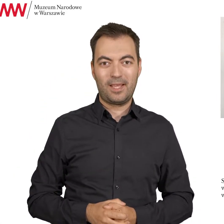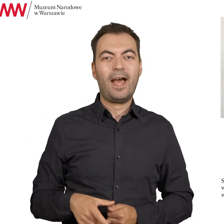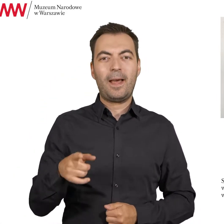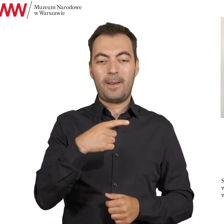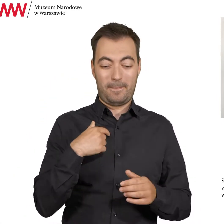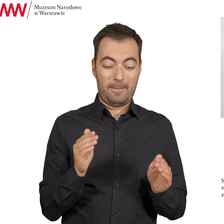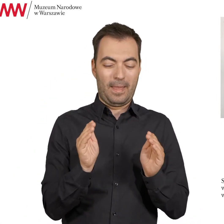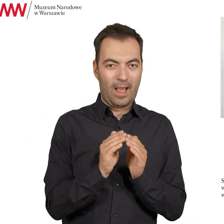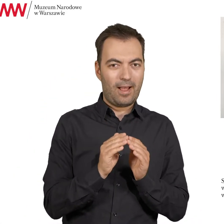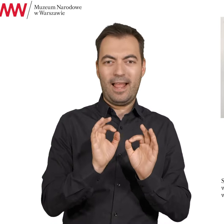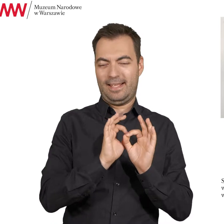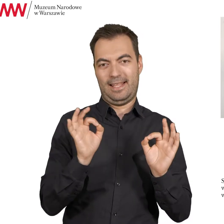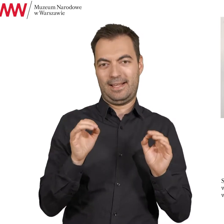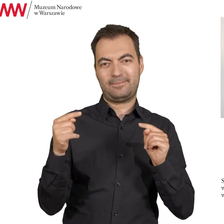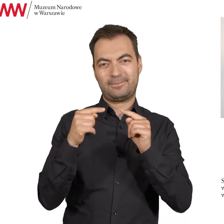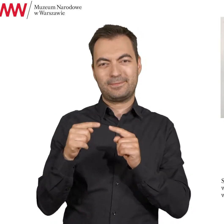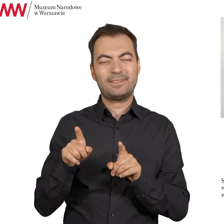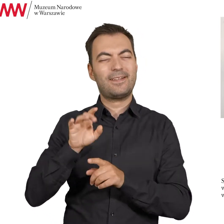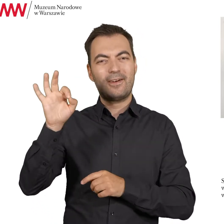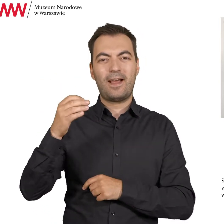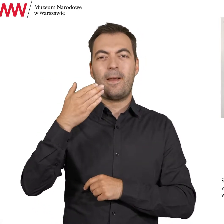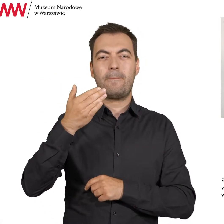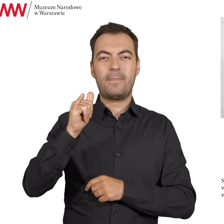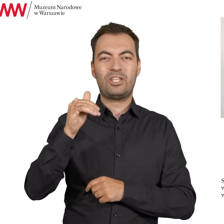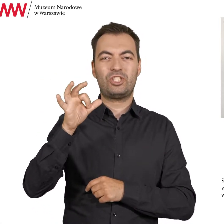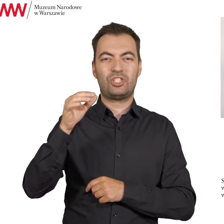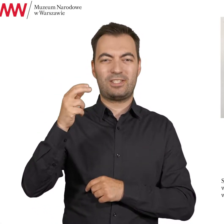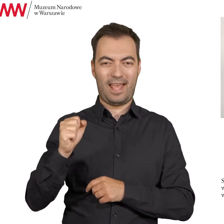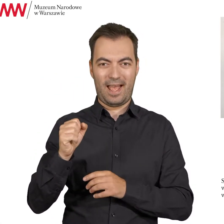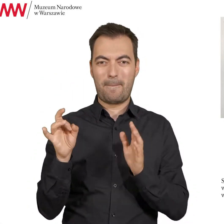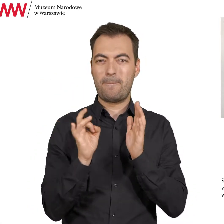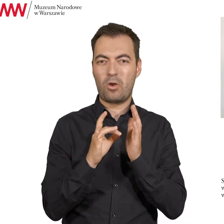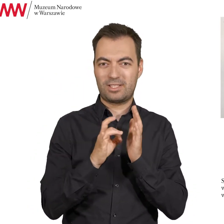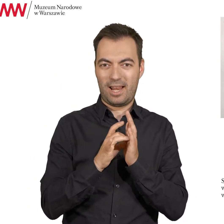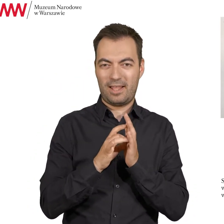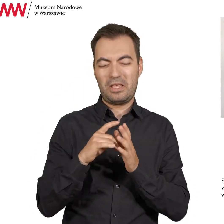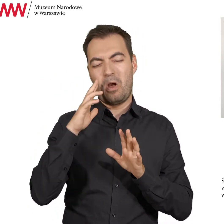i doskonale udają miniatury umieszczane na miśnieńskiej porcelanie